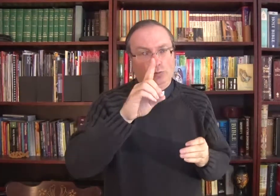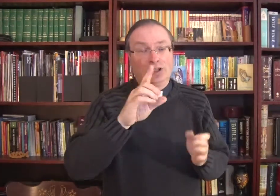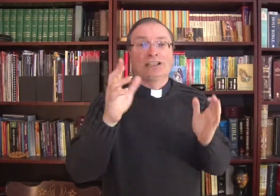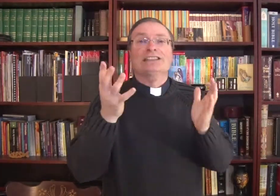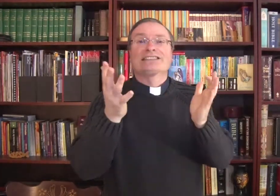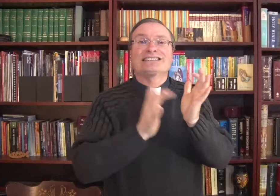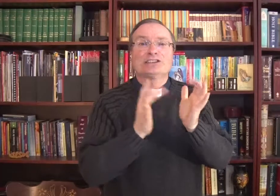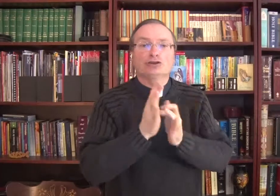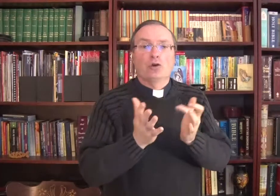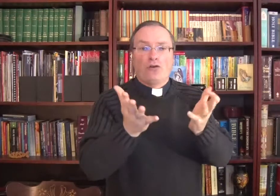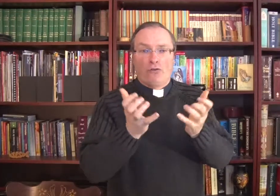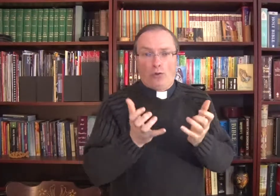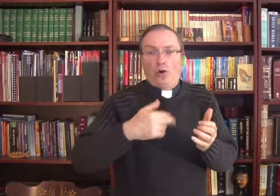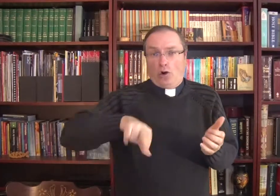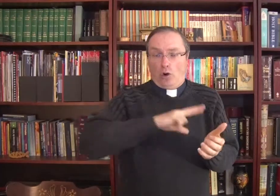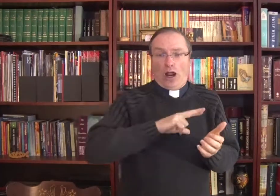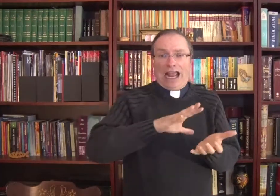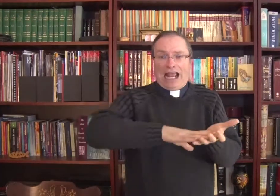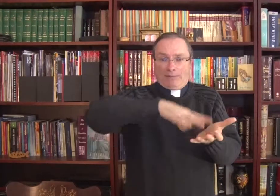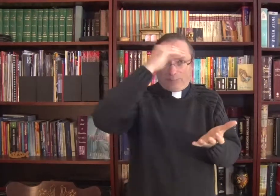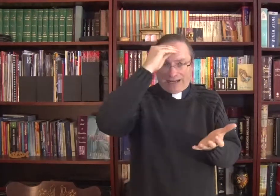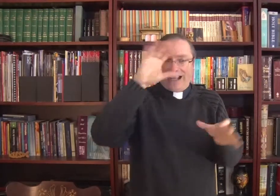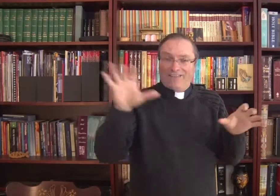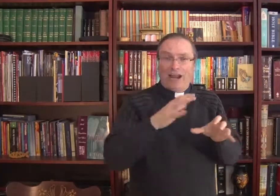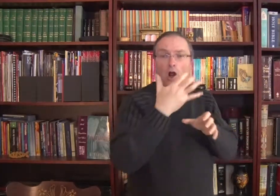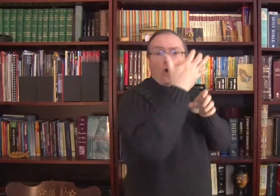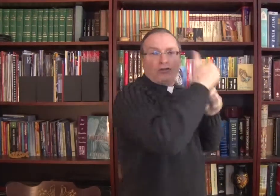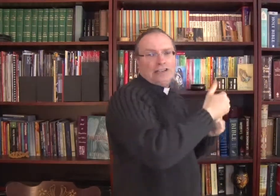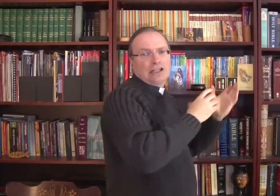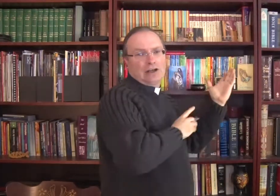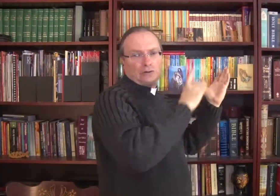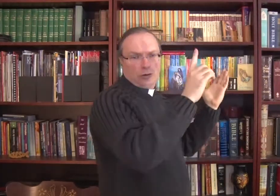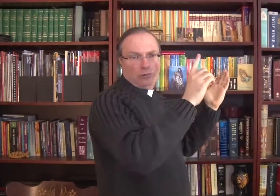Jésus veut qu’on apprenne à faire confiance en Dieu